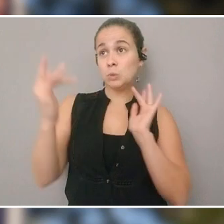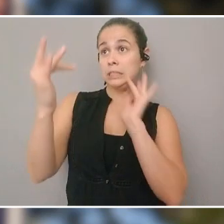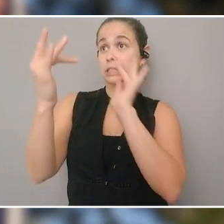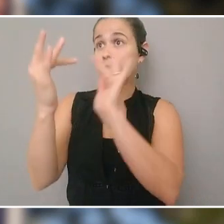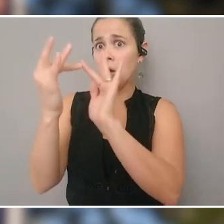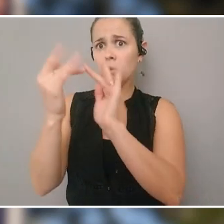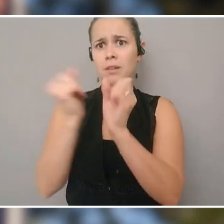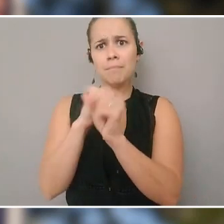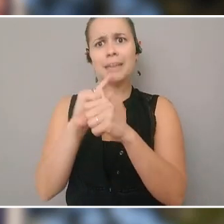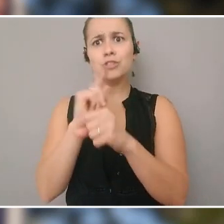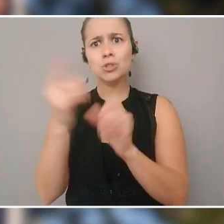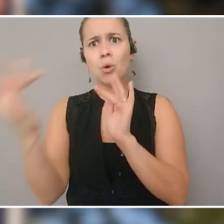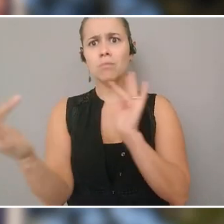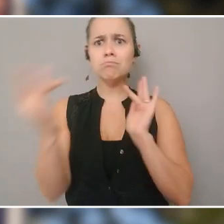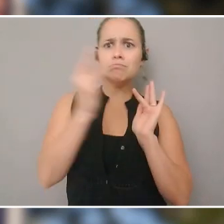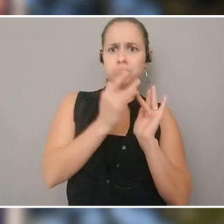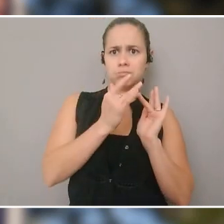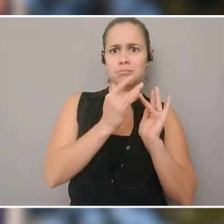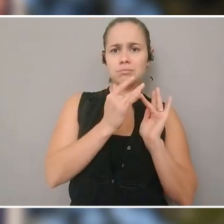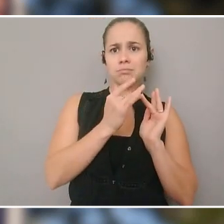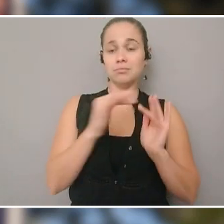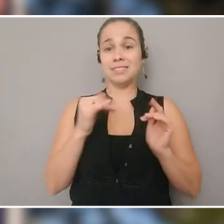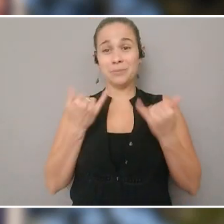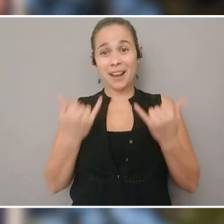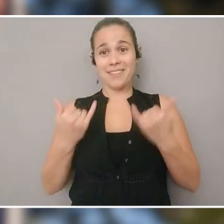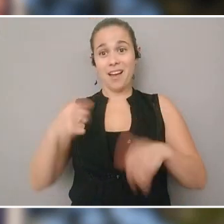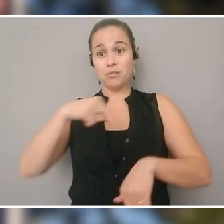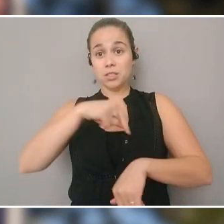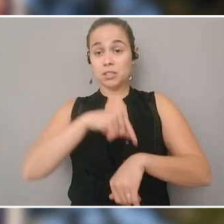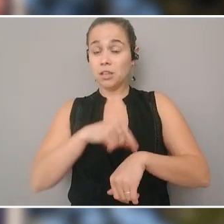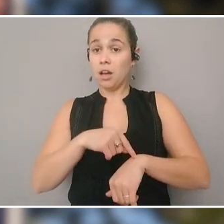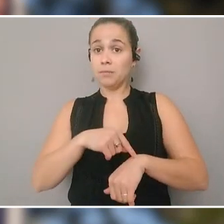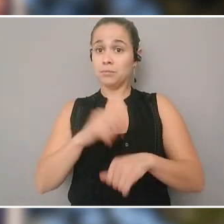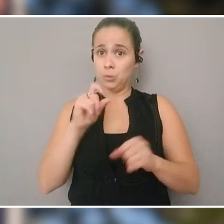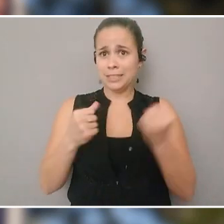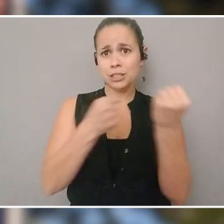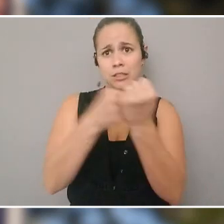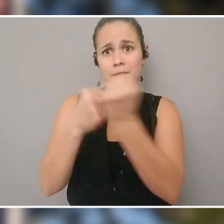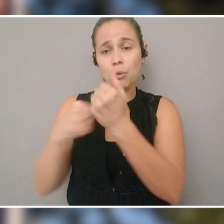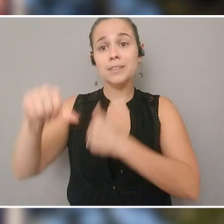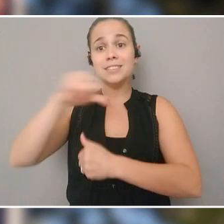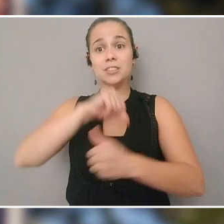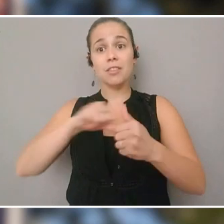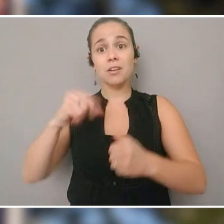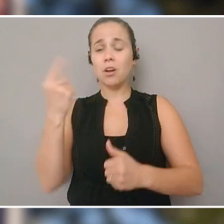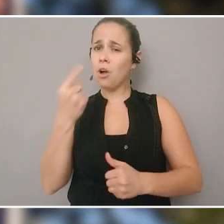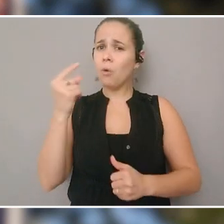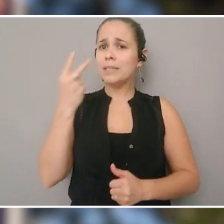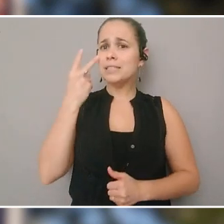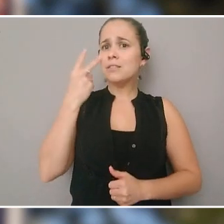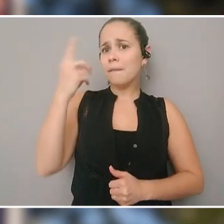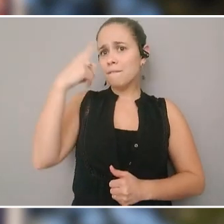uno a otro. Busca lo mejor en cada